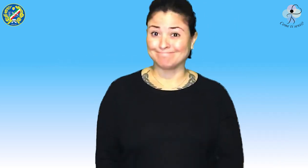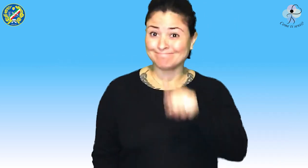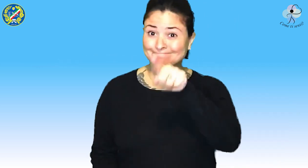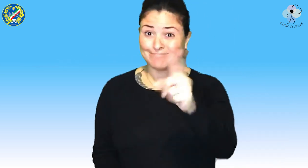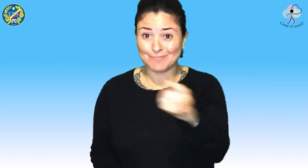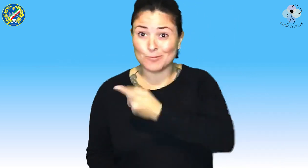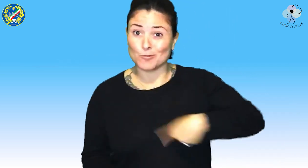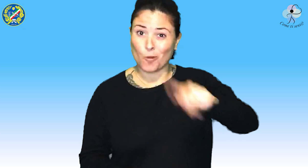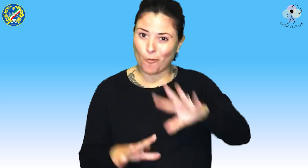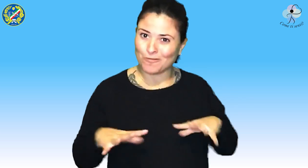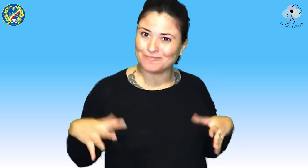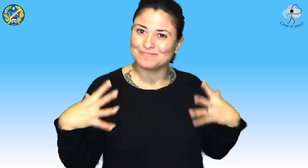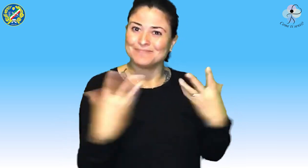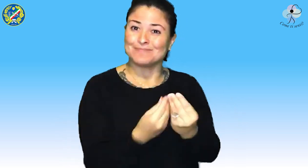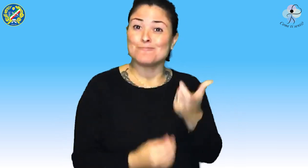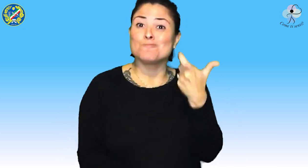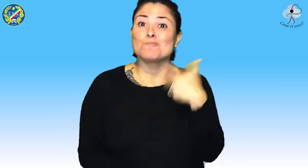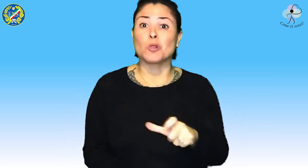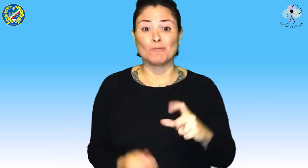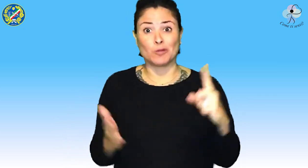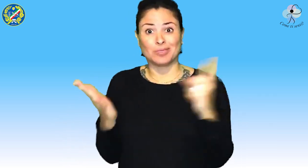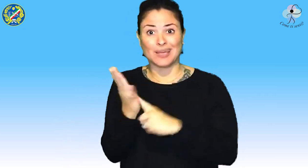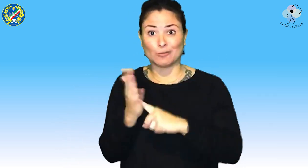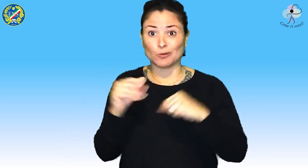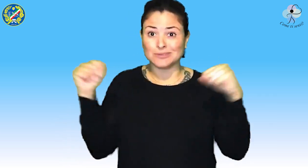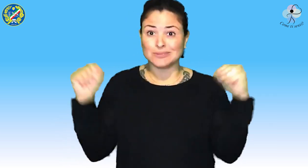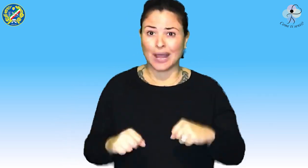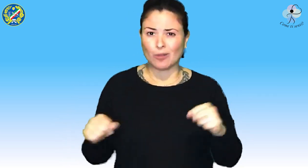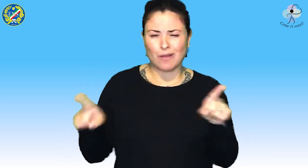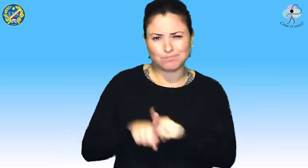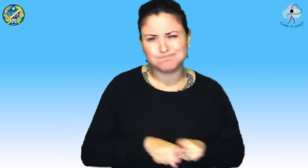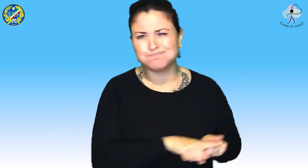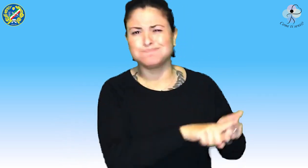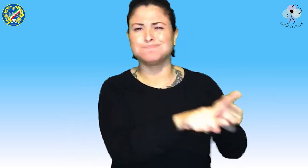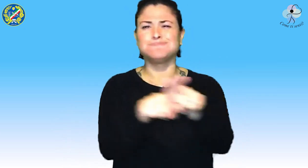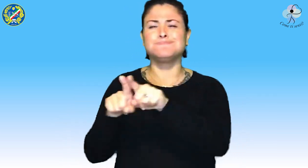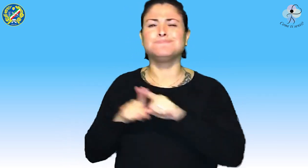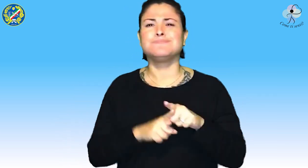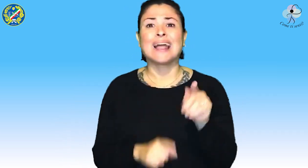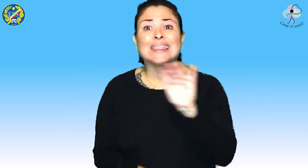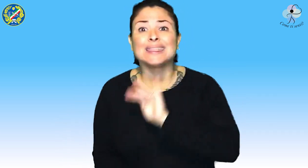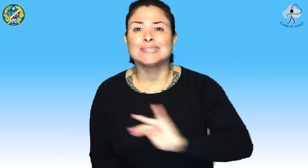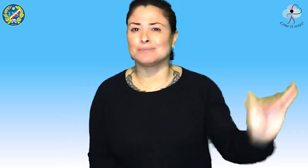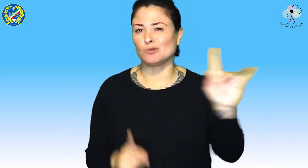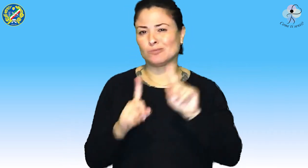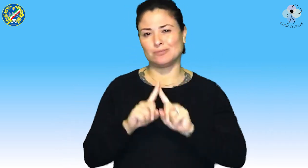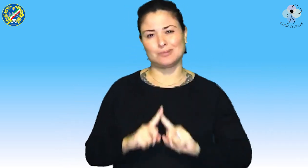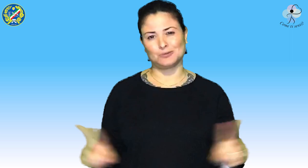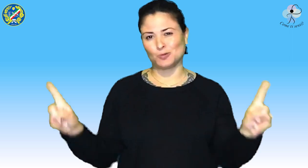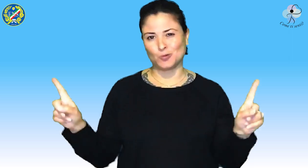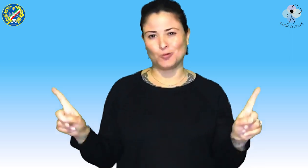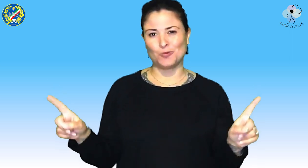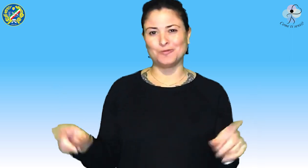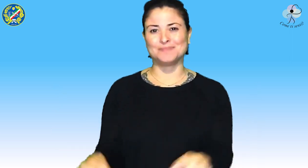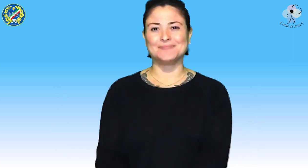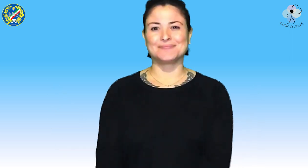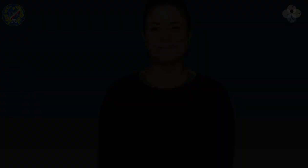Unisciti a noi, perché il diritto alla salute deve essere garantito a TUTTI senza discriminazioni!